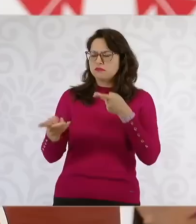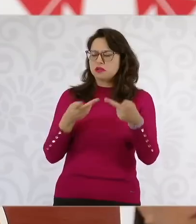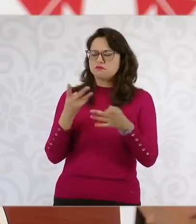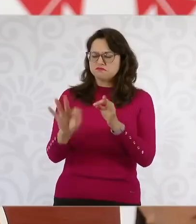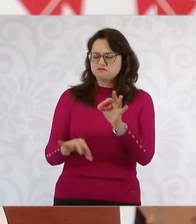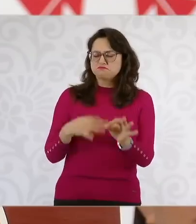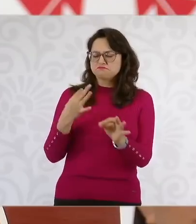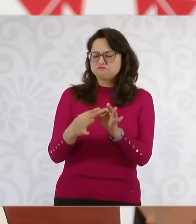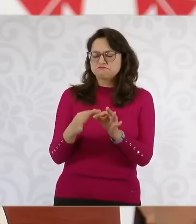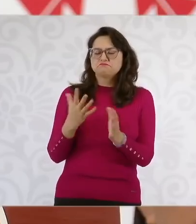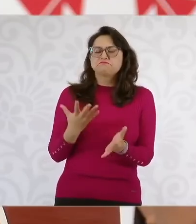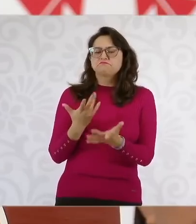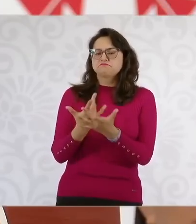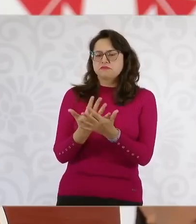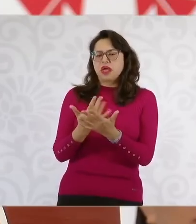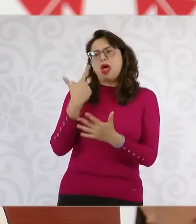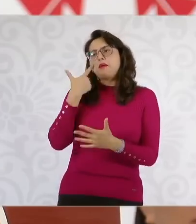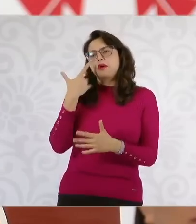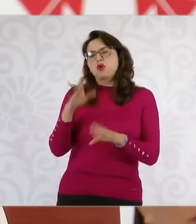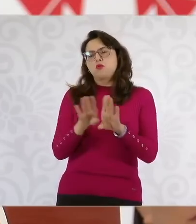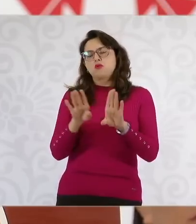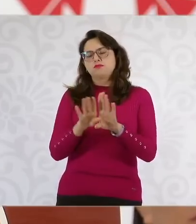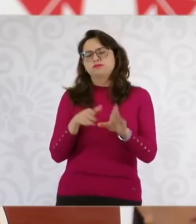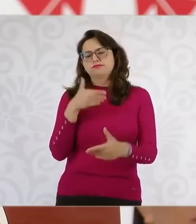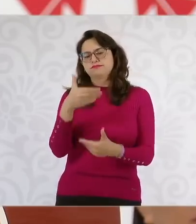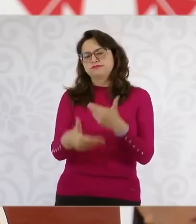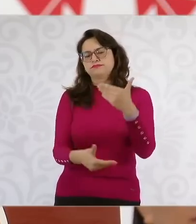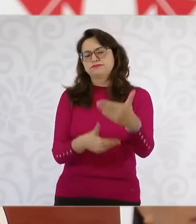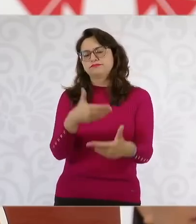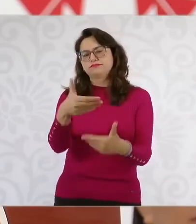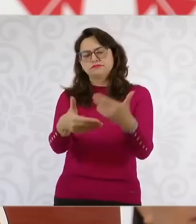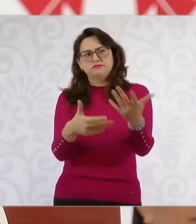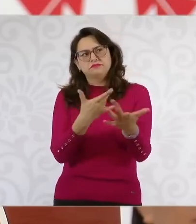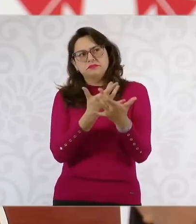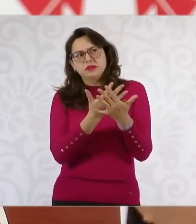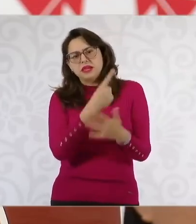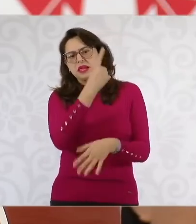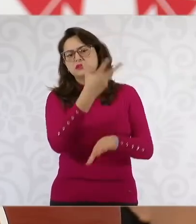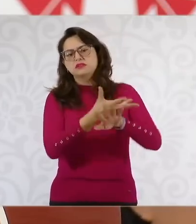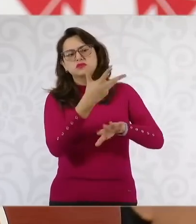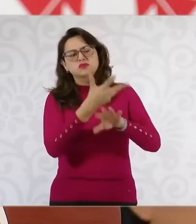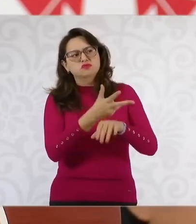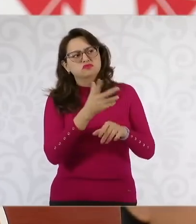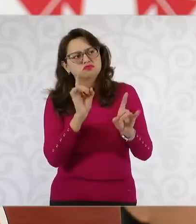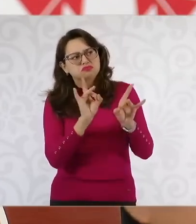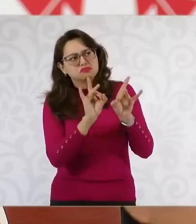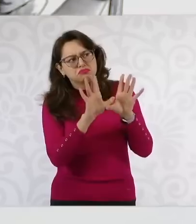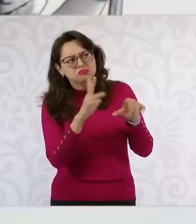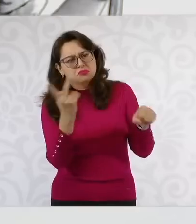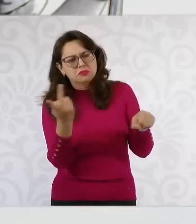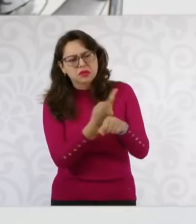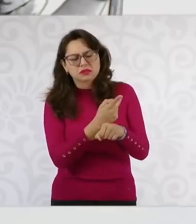esperar también a ver cómo se dan las condiciones en Estados Unidos y a partir de ahí lo definimos